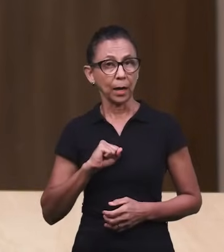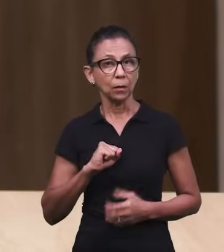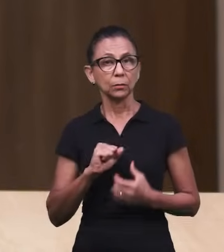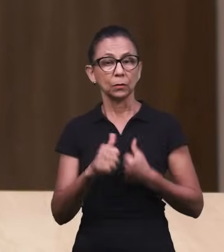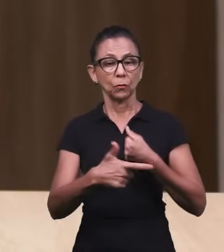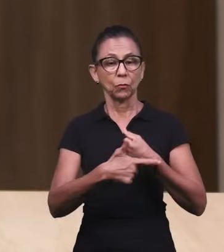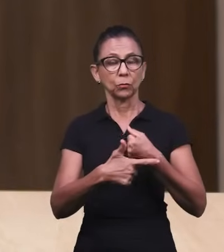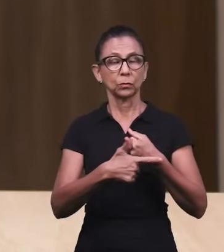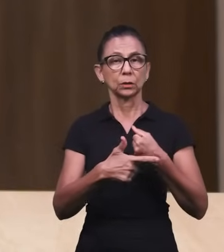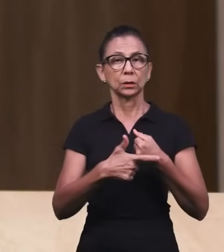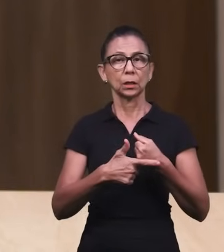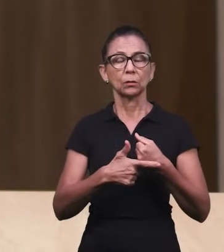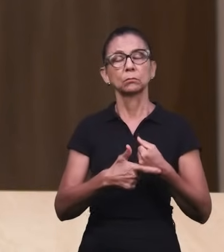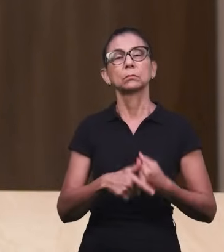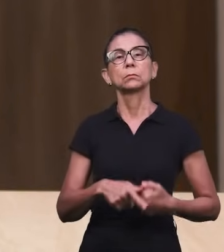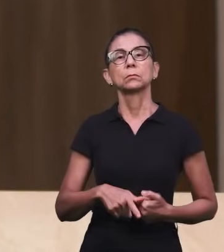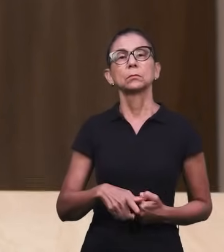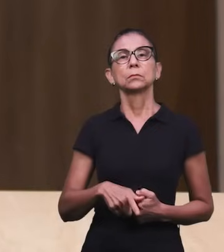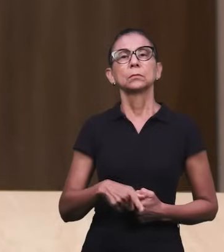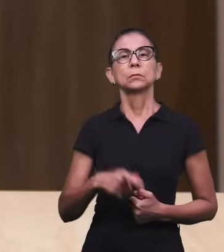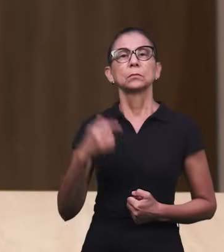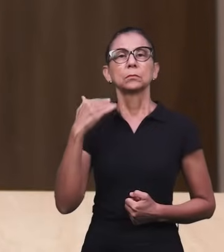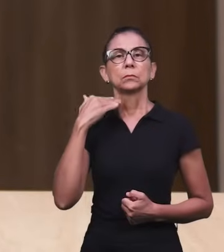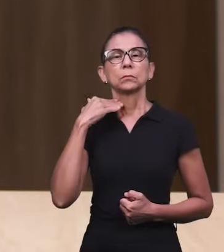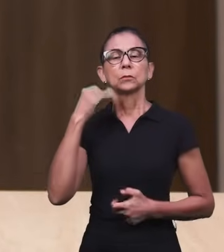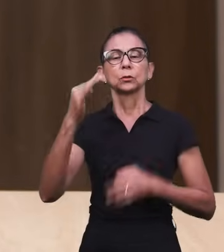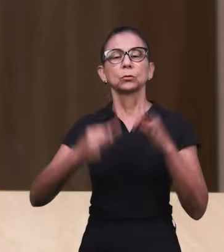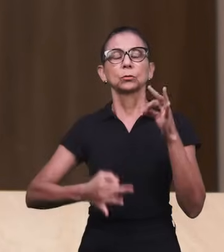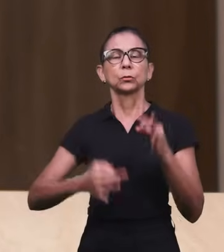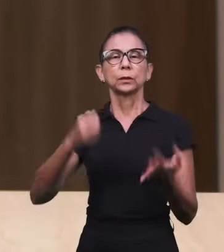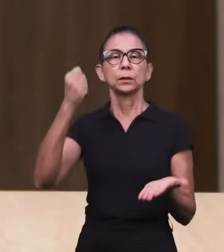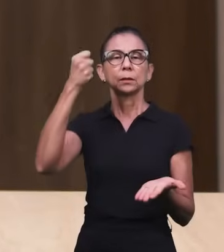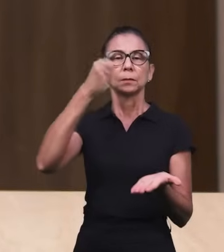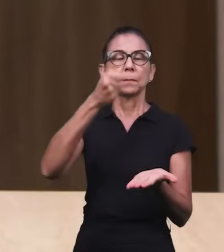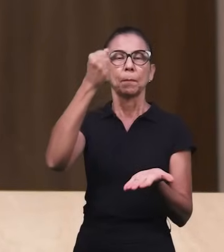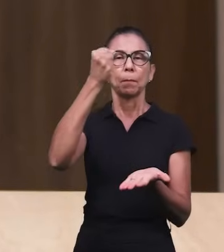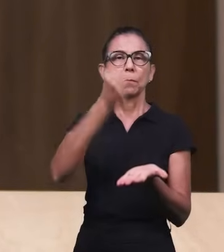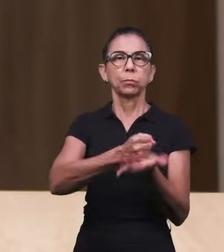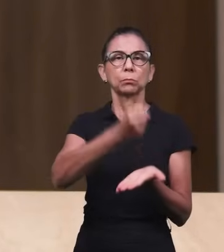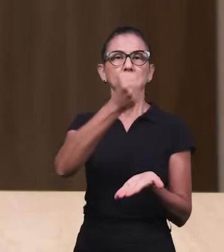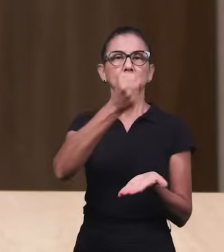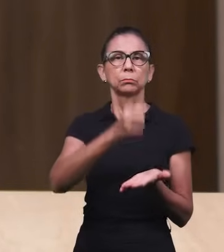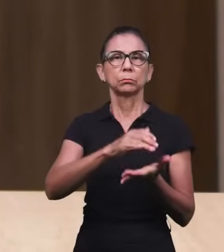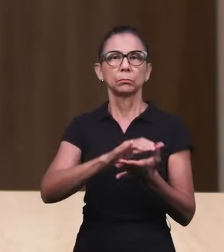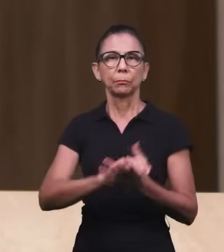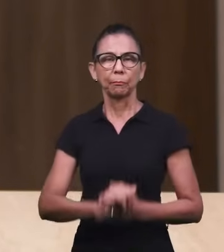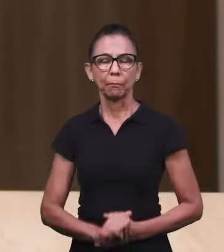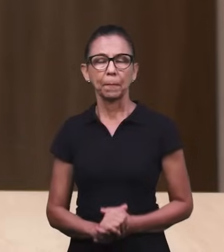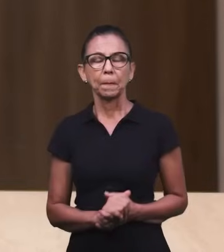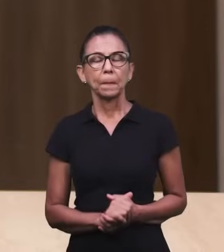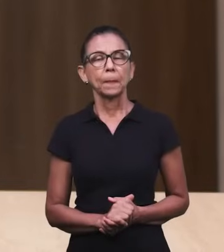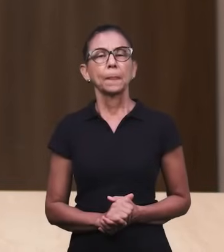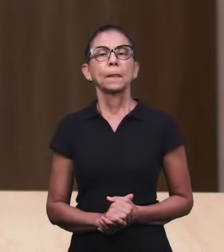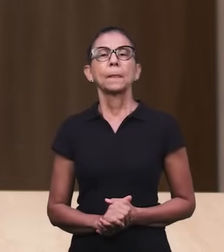ele julgou Israel ele Ele preparou o povo paraa monarquia ou seja toda monarquia que era Profética